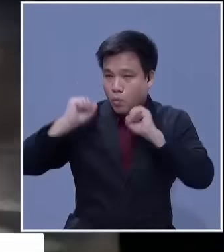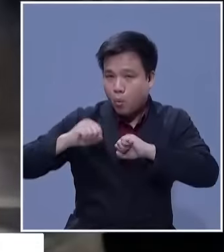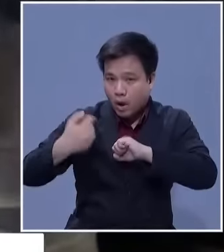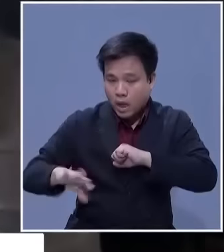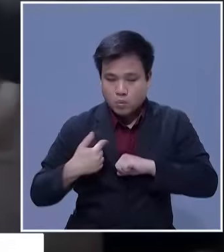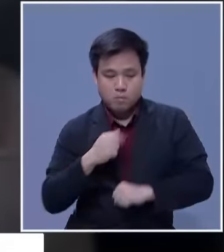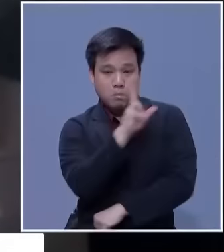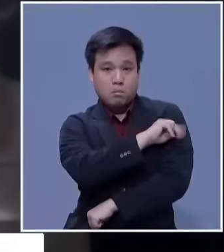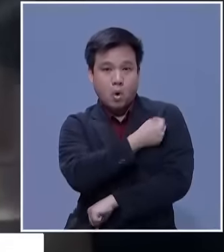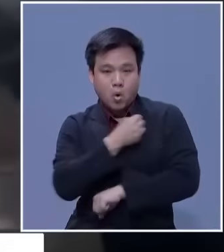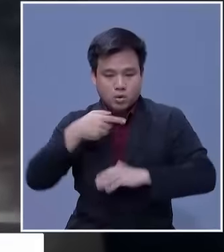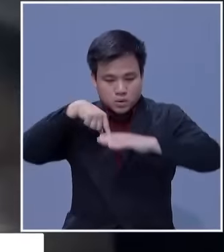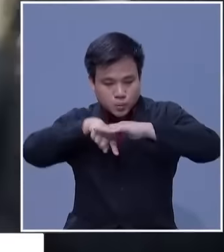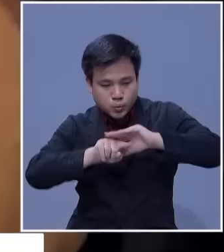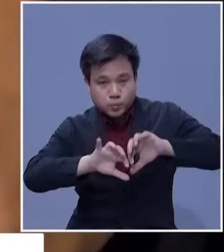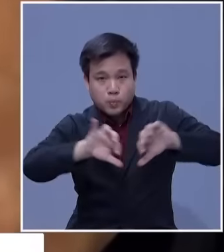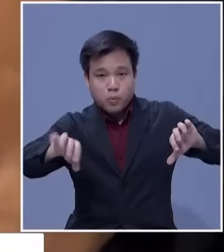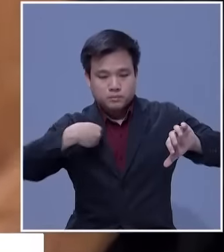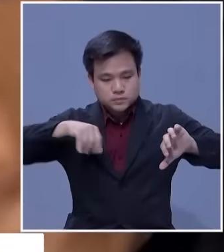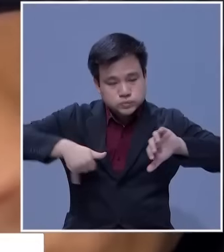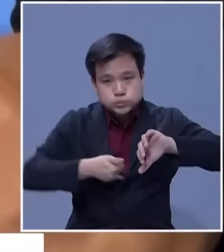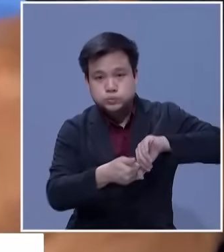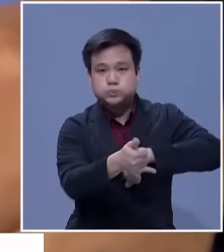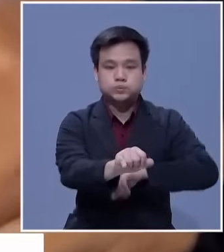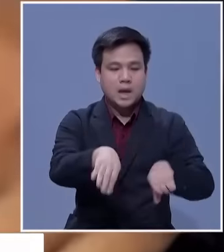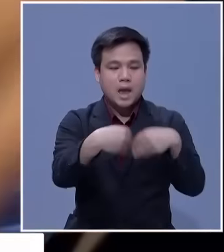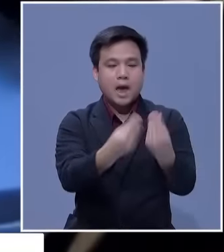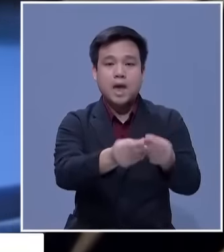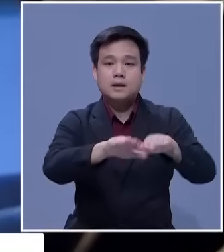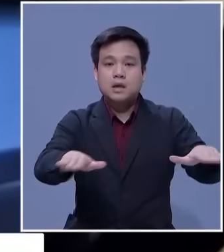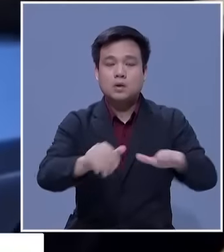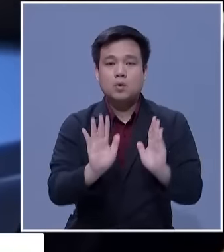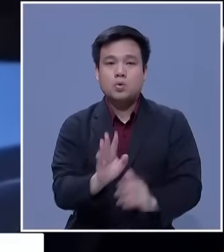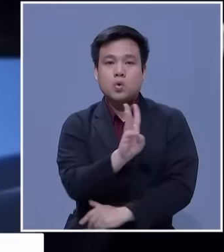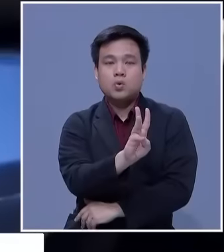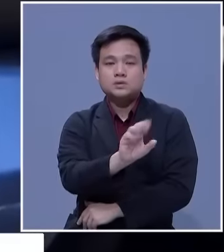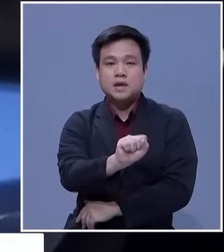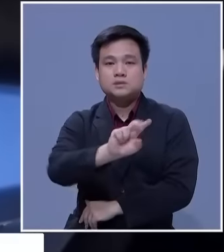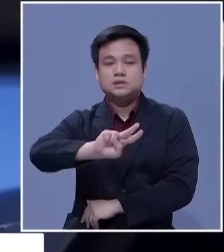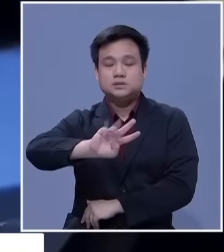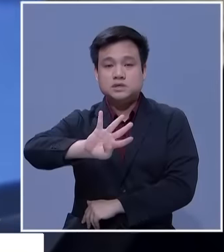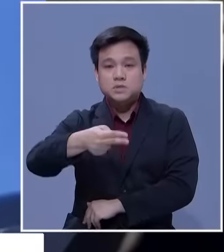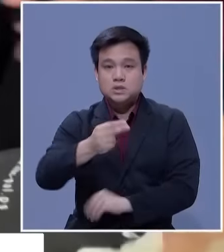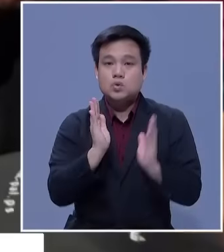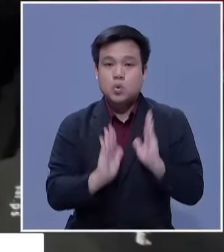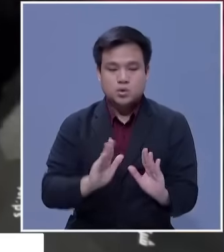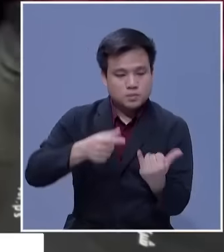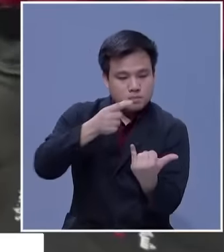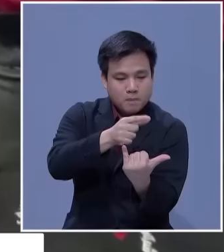วัคซีนครั้งใหญ่ให้กับเด็กๆกว่า 6,000 คน ที่อยู่ในพื้นที่ตามข้อตกลงกับ Who